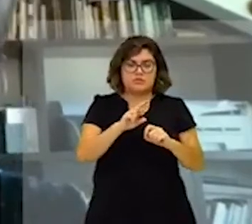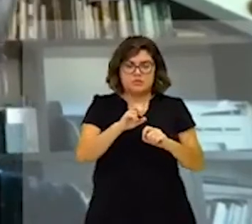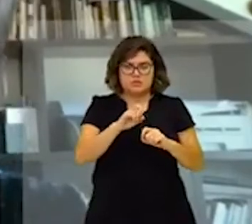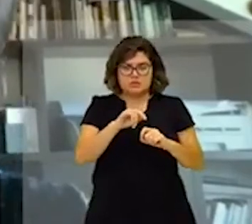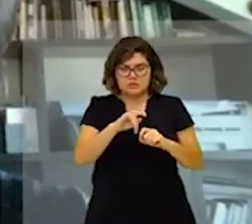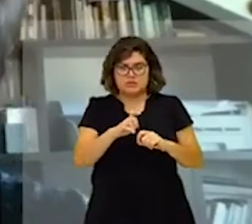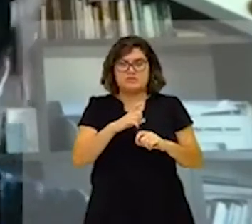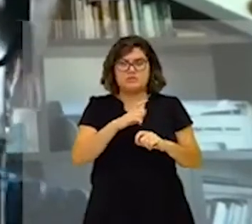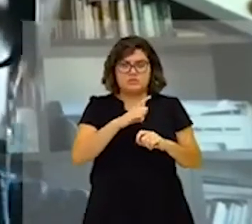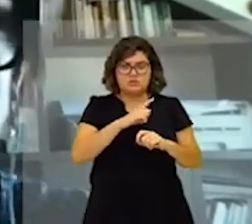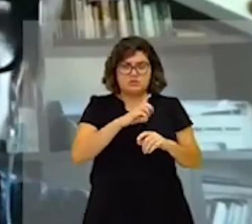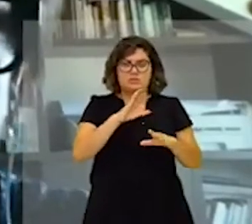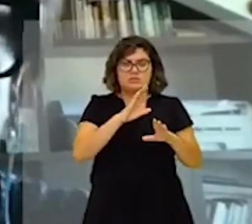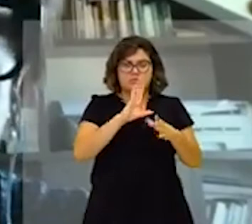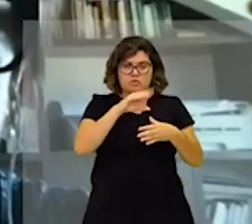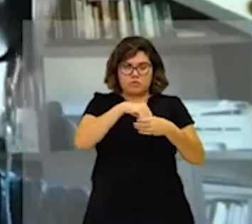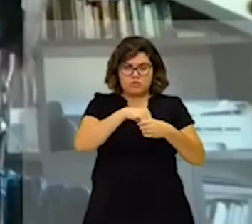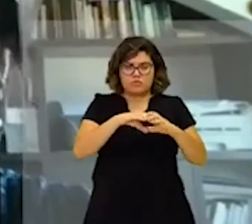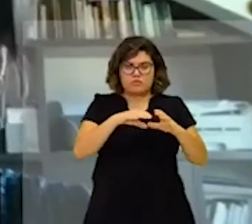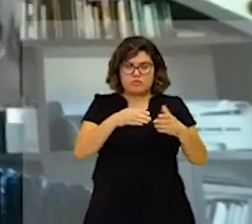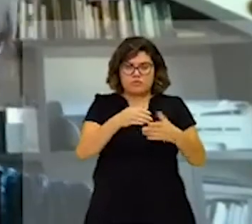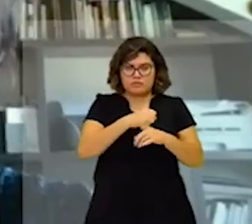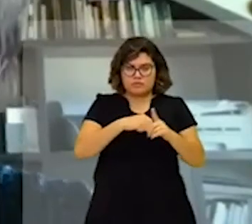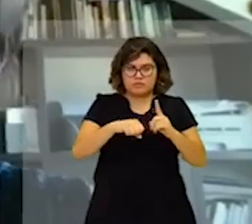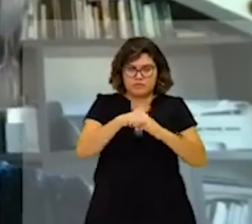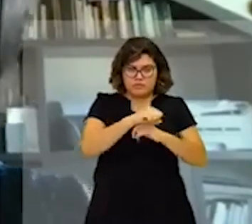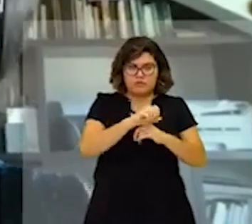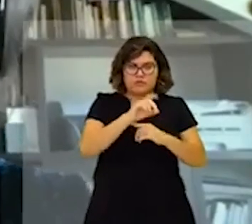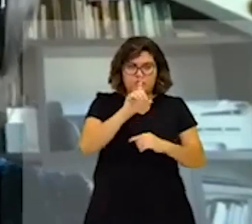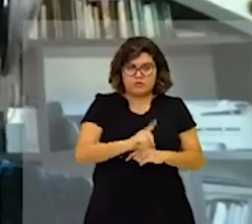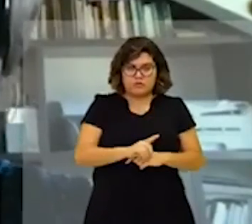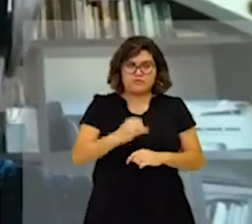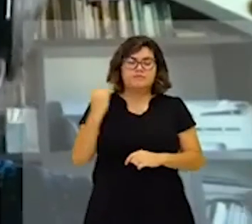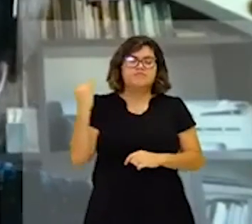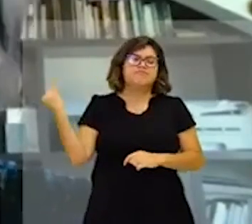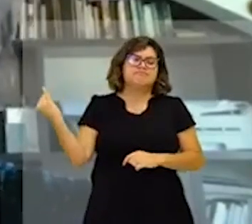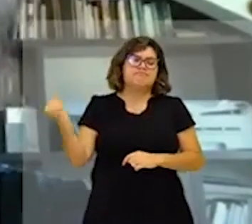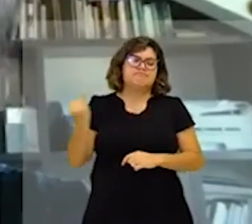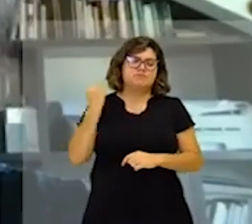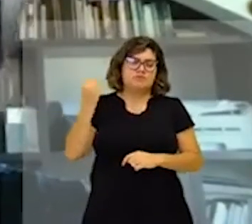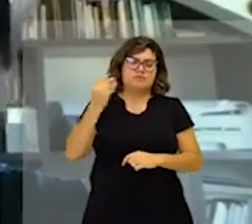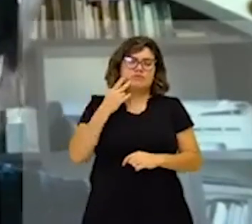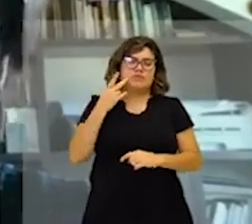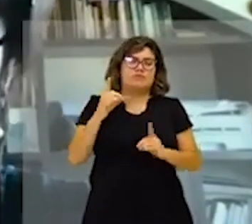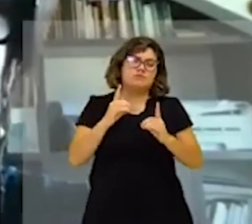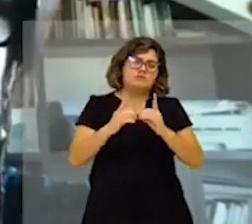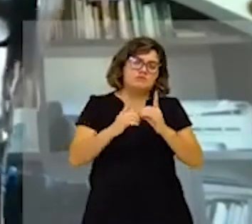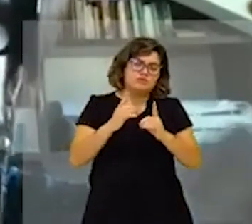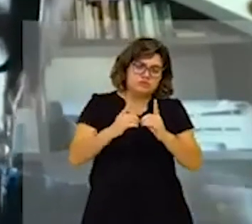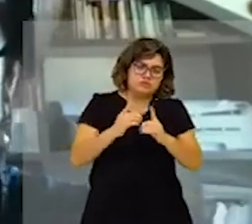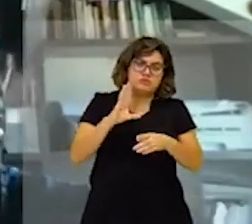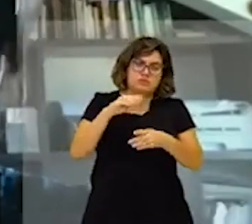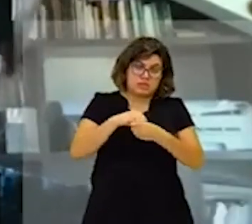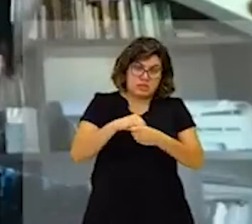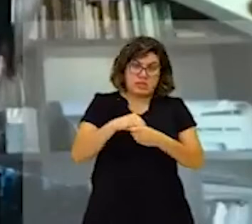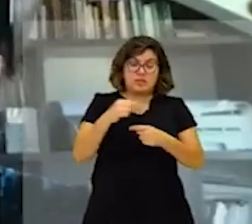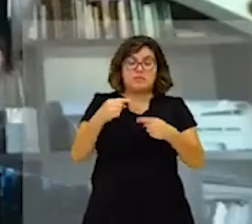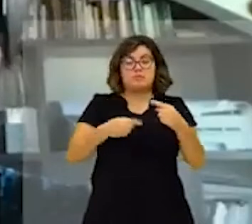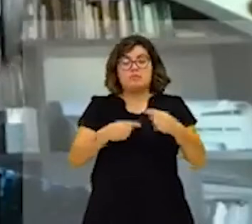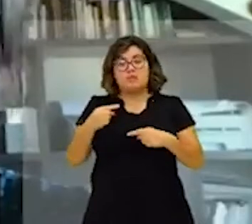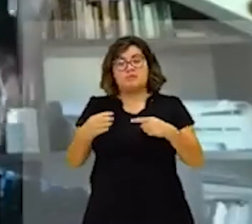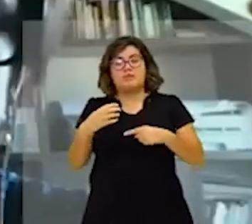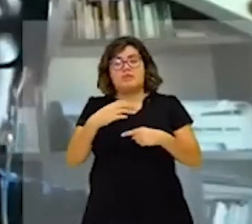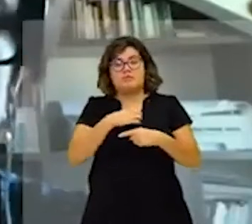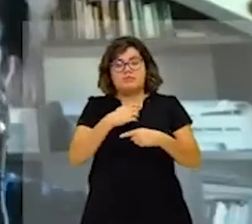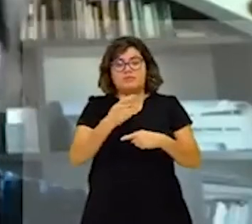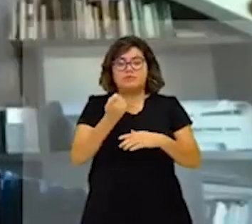importante ressaltar que a dinâmica do dinheiro na política tanto na forma das doações para campanhas